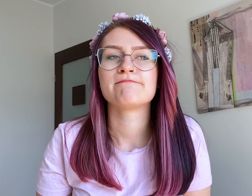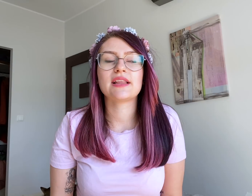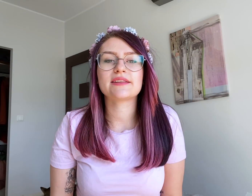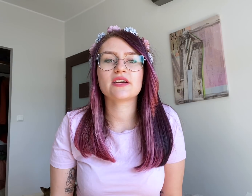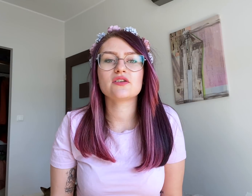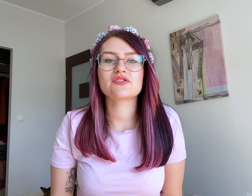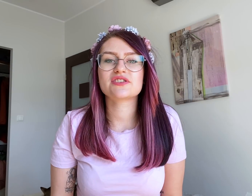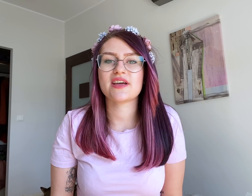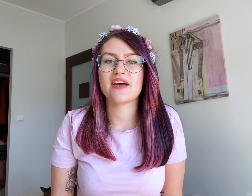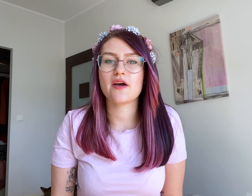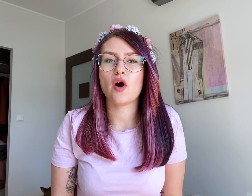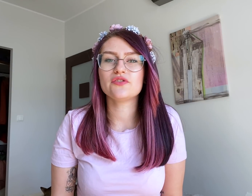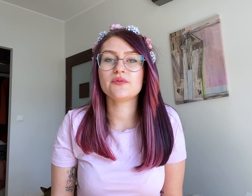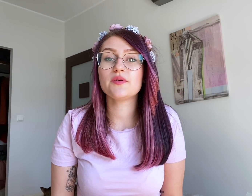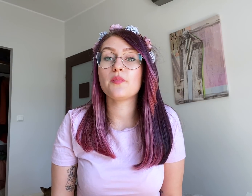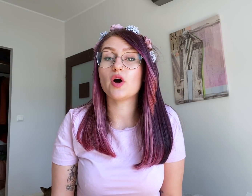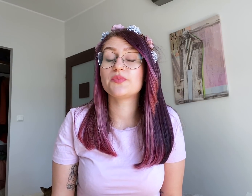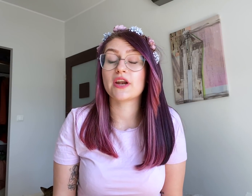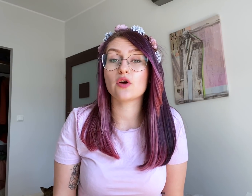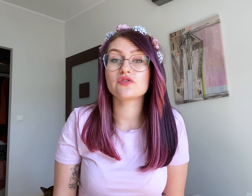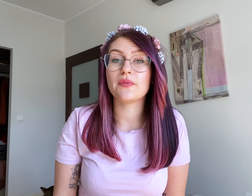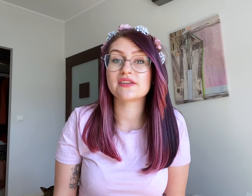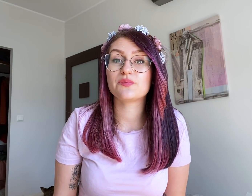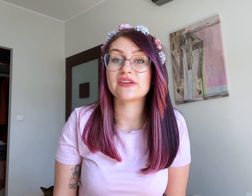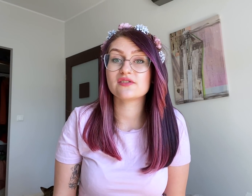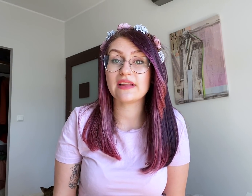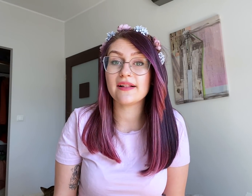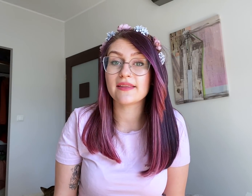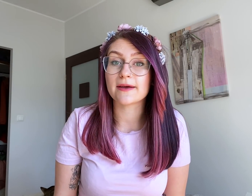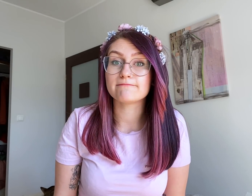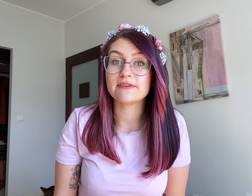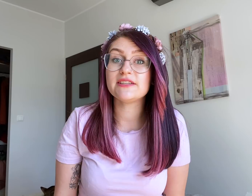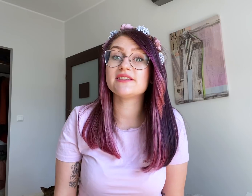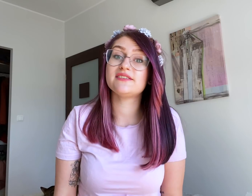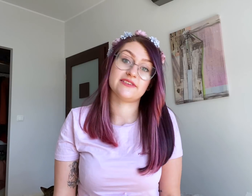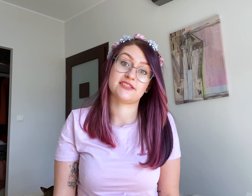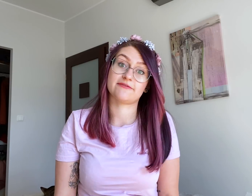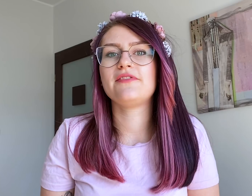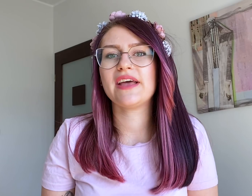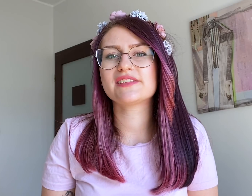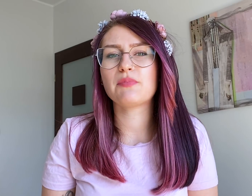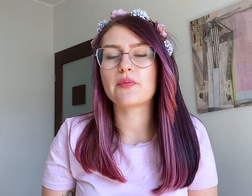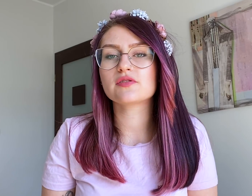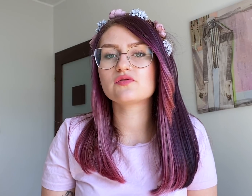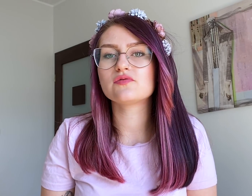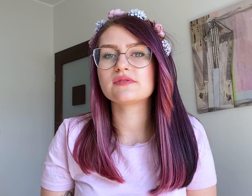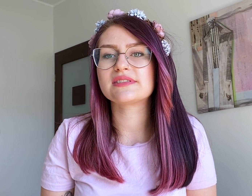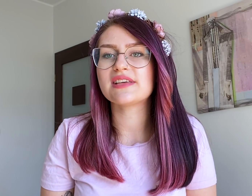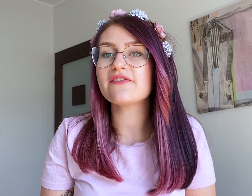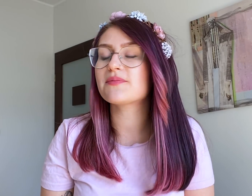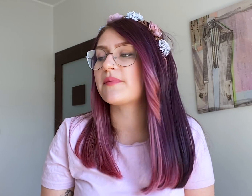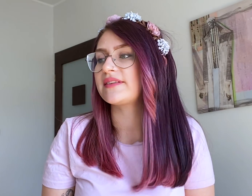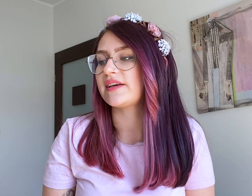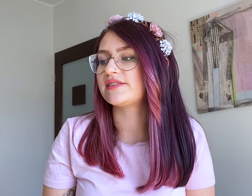Dlatego, że oni odbierają to bardzo personalnie i nie dziwię się. Więc po prostu zawsze pamiętajcie,